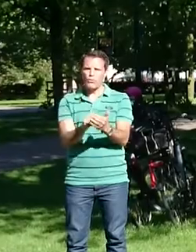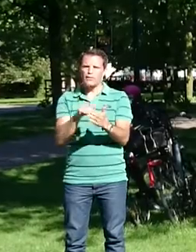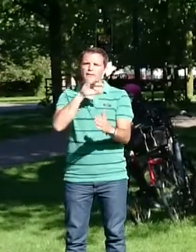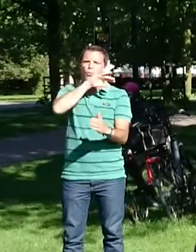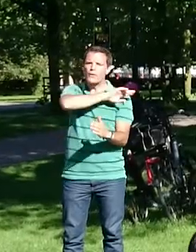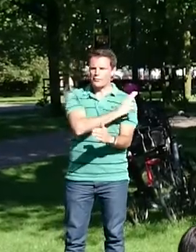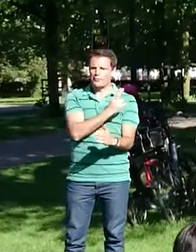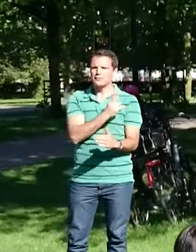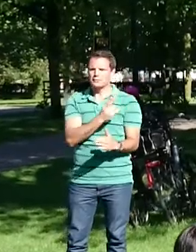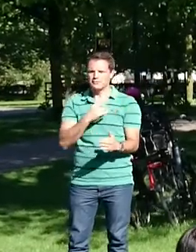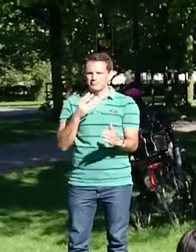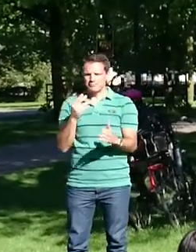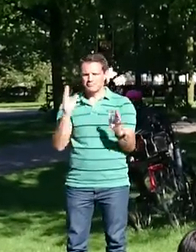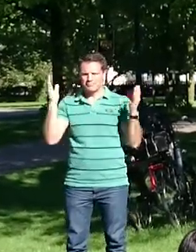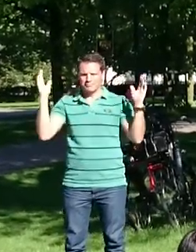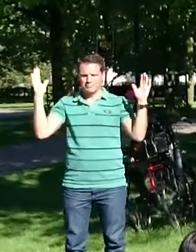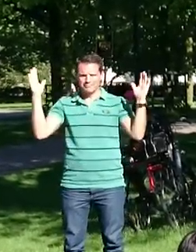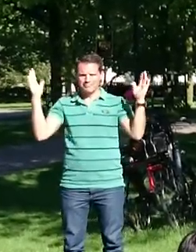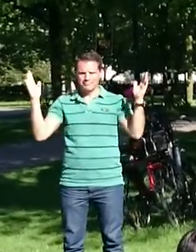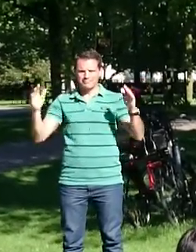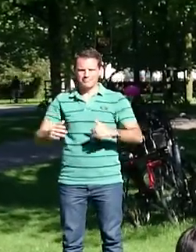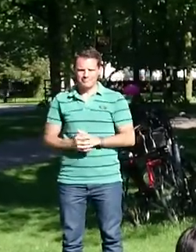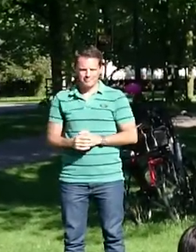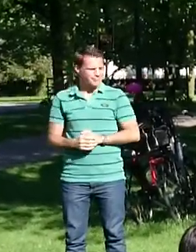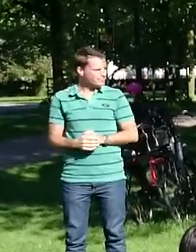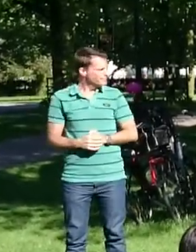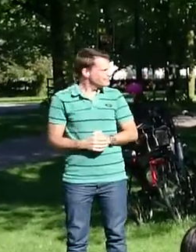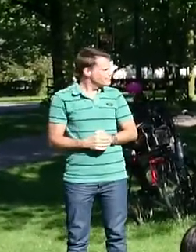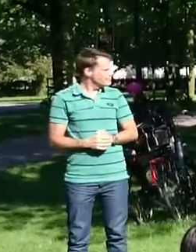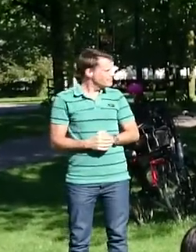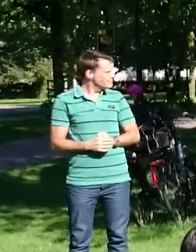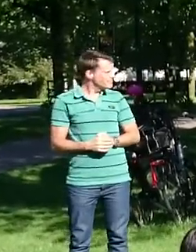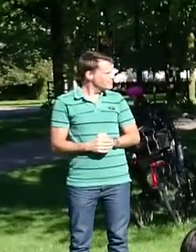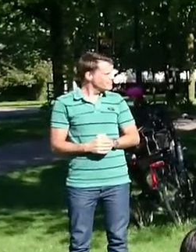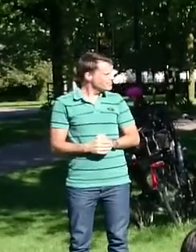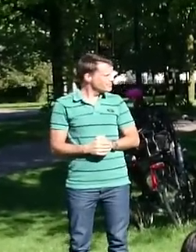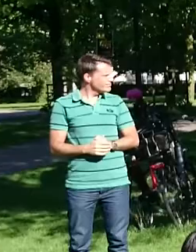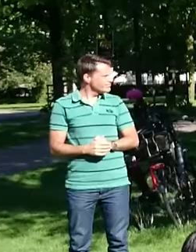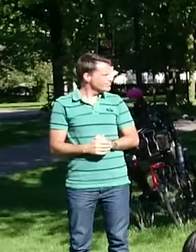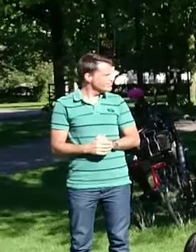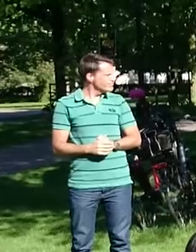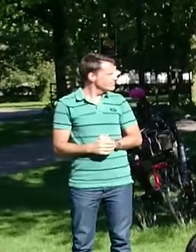[Jubel och applåder]